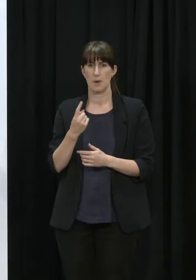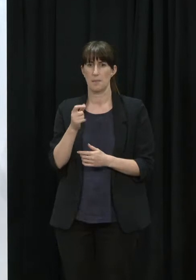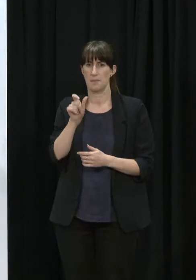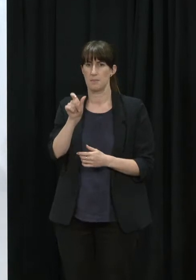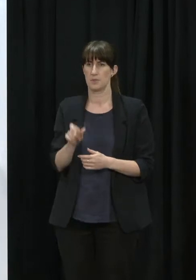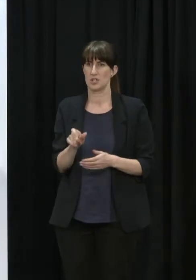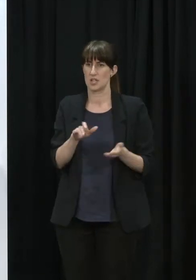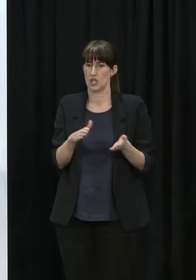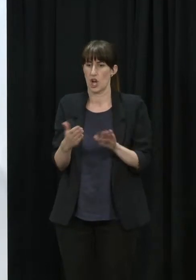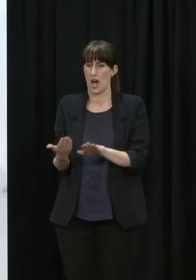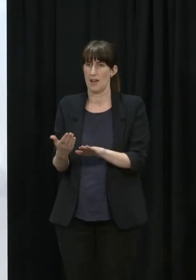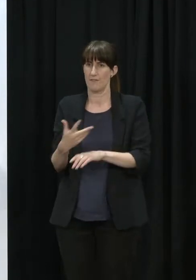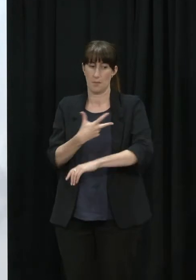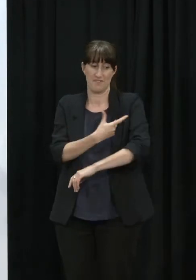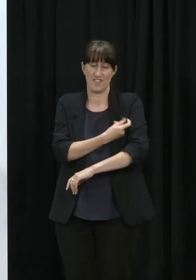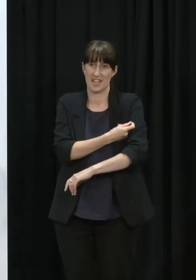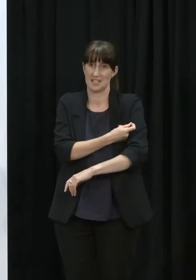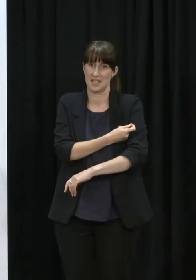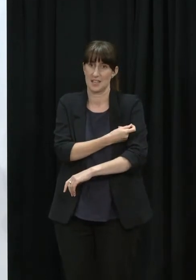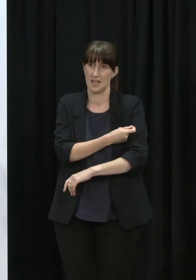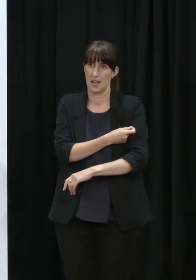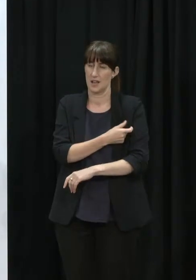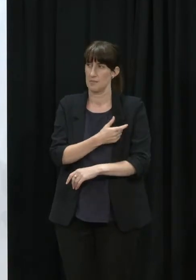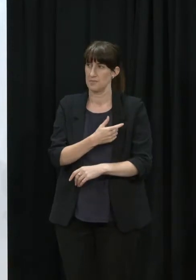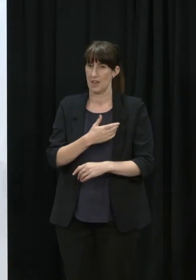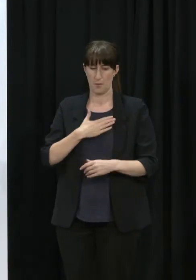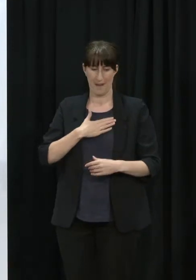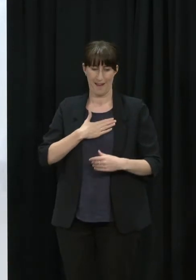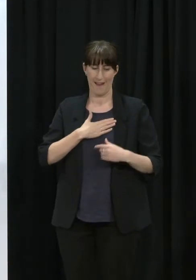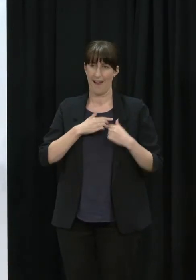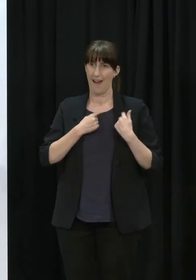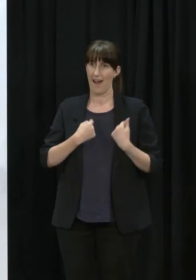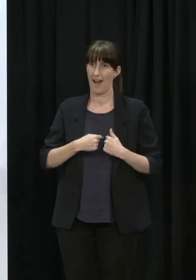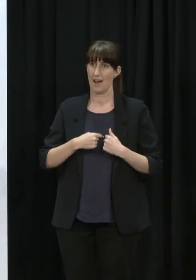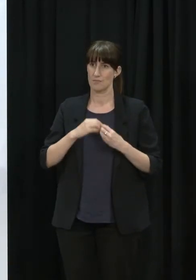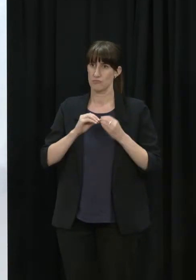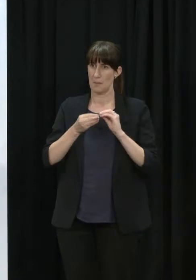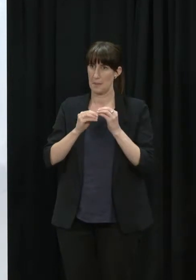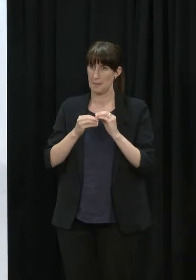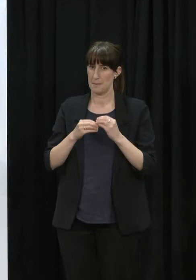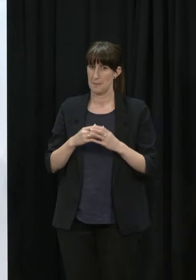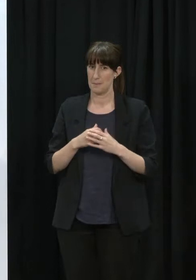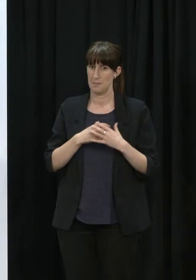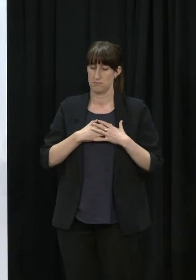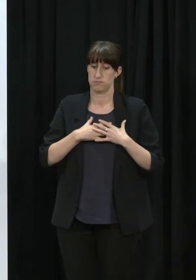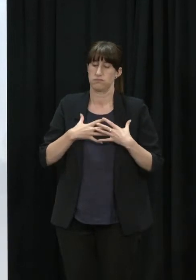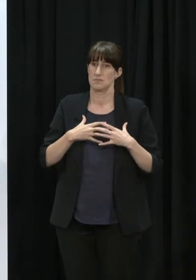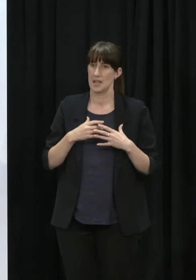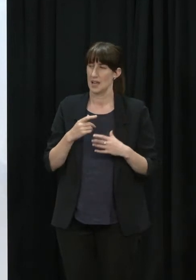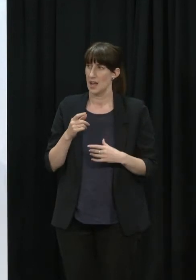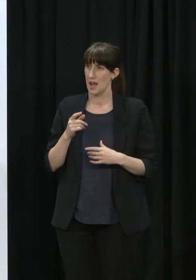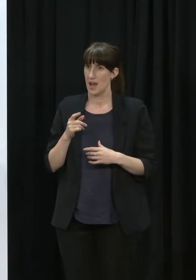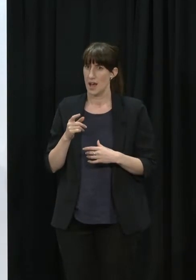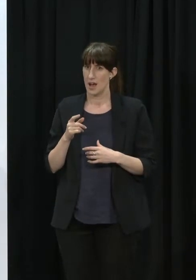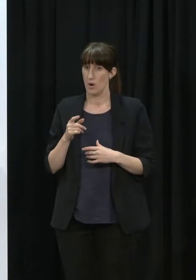tohu ranei. Kotahi ano.